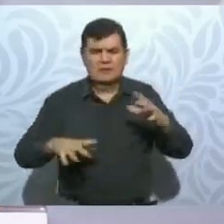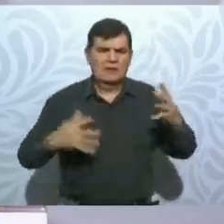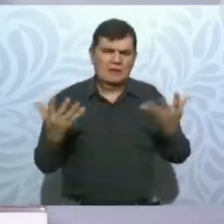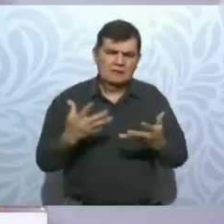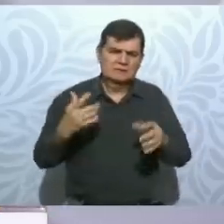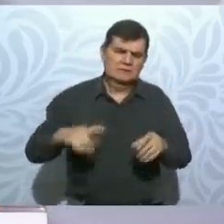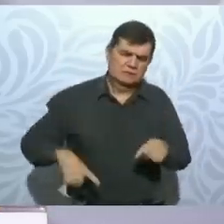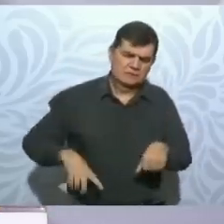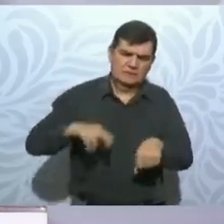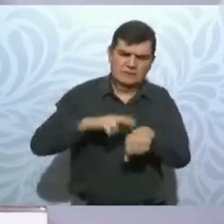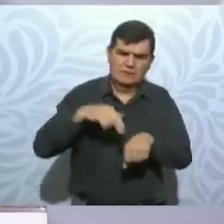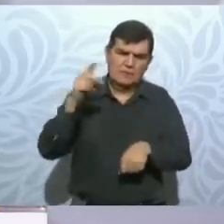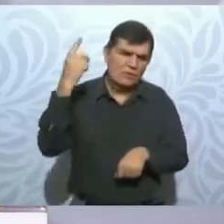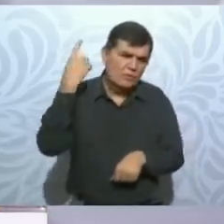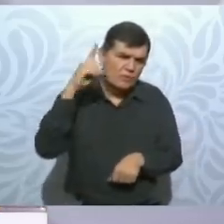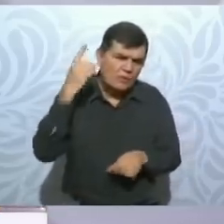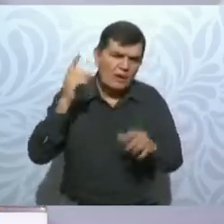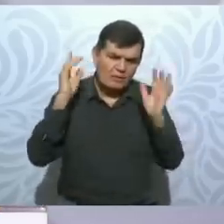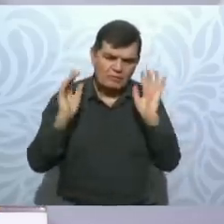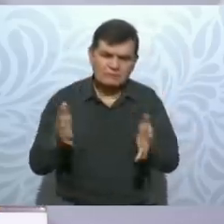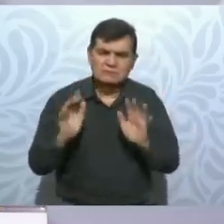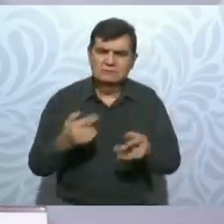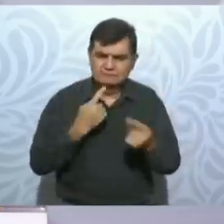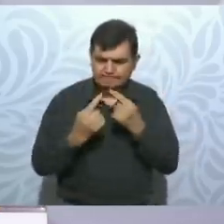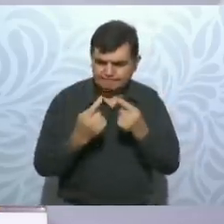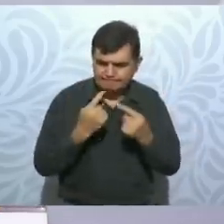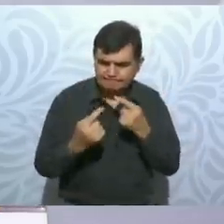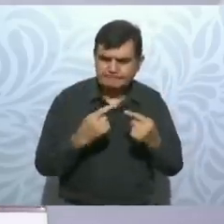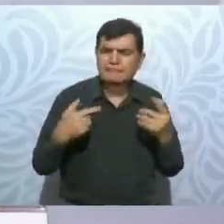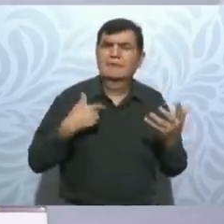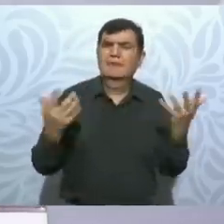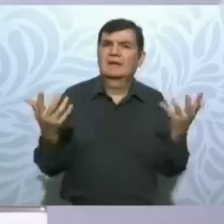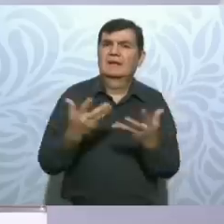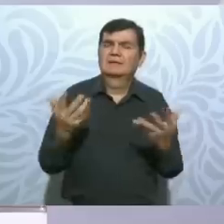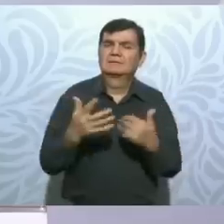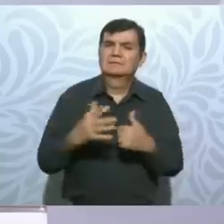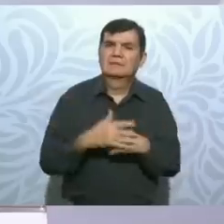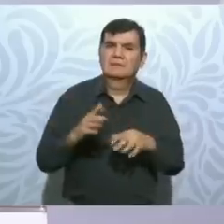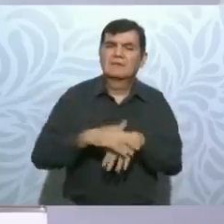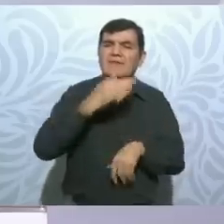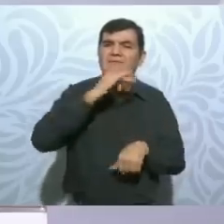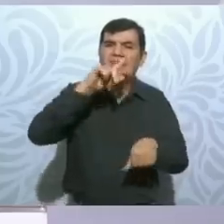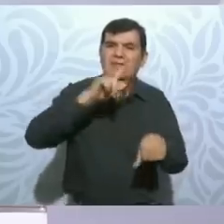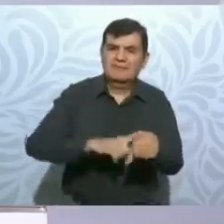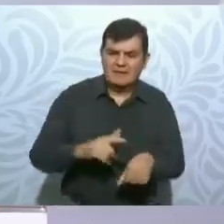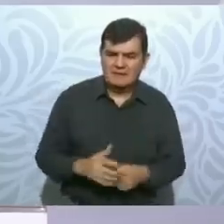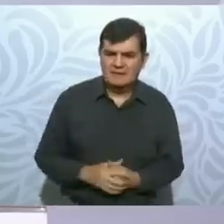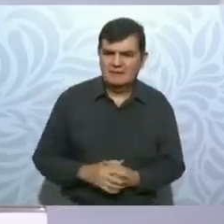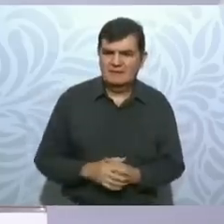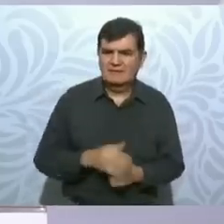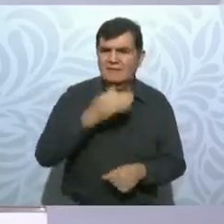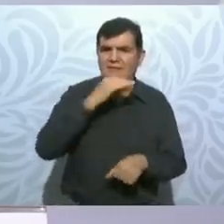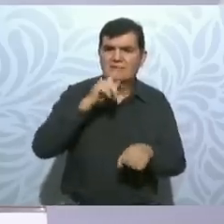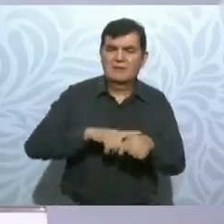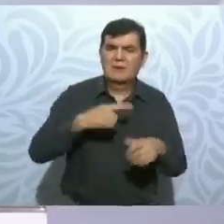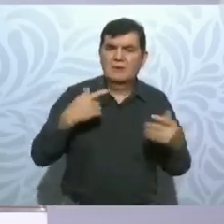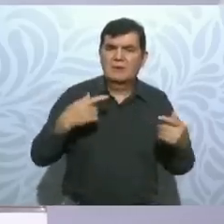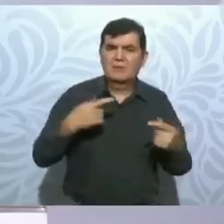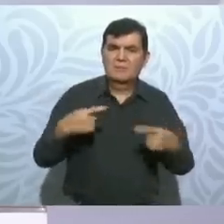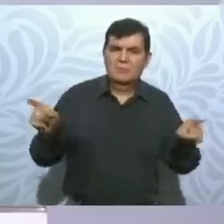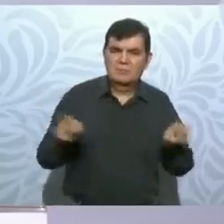gobernador de Durango ya dijimos que vamos a hacer un festival eh de música mexicana pero